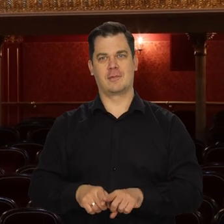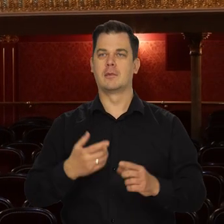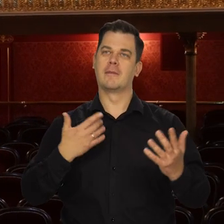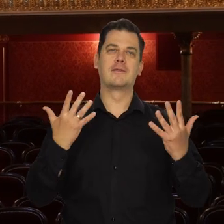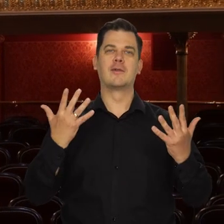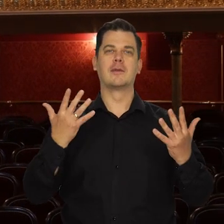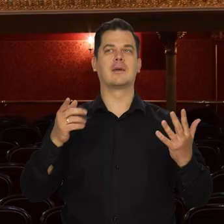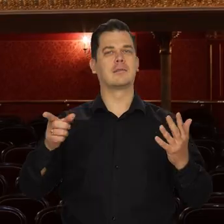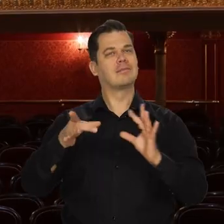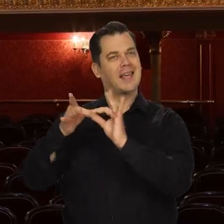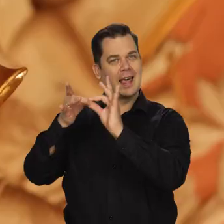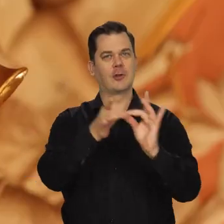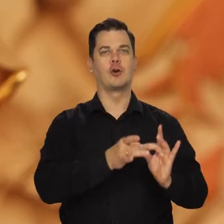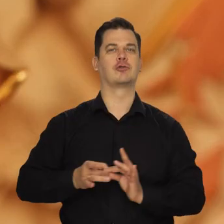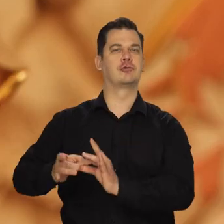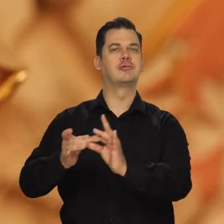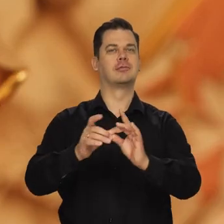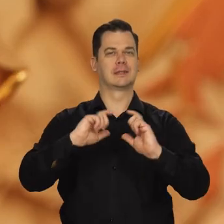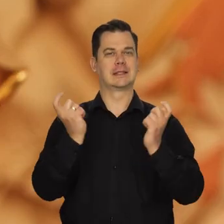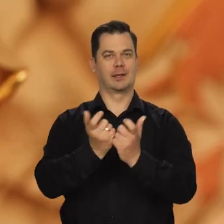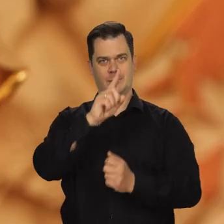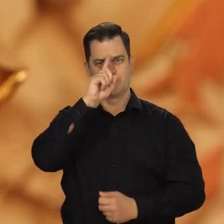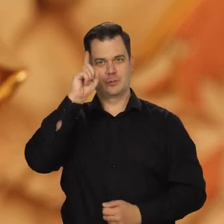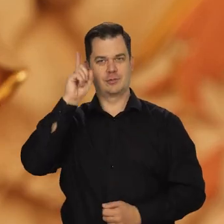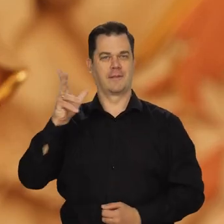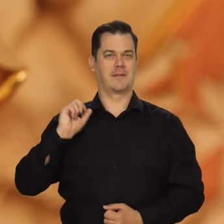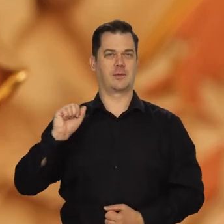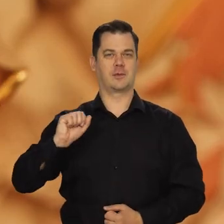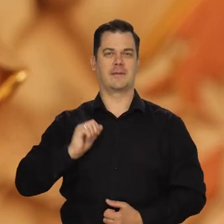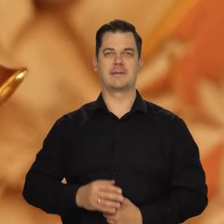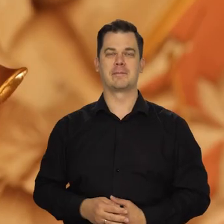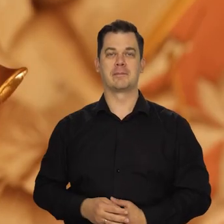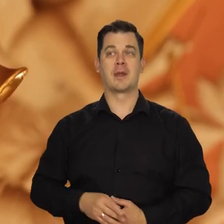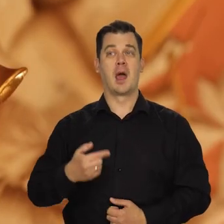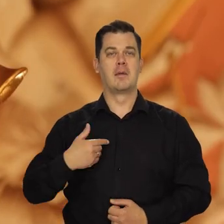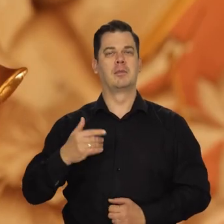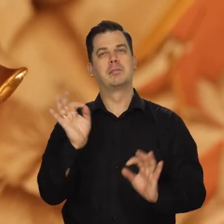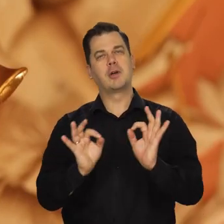i niejako symbolizowały jedność społeczeństwa mieszczańskiego Wrocławia.